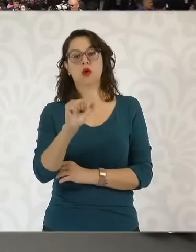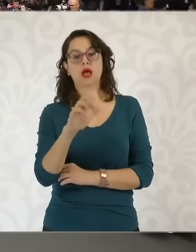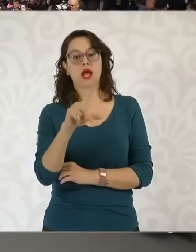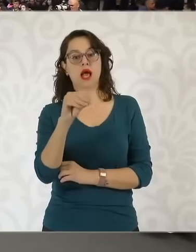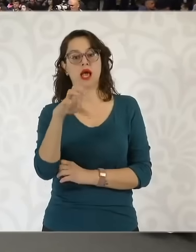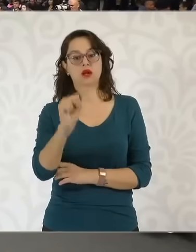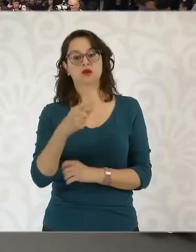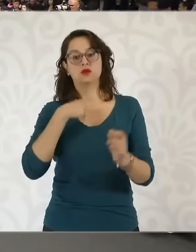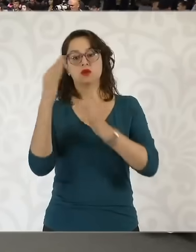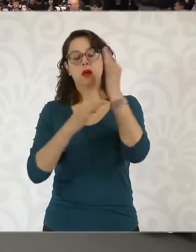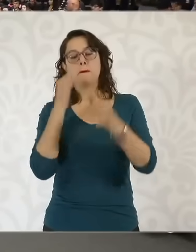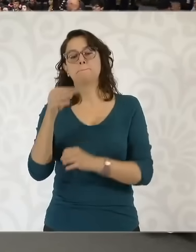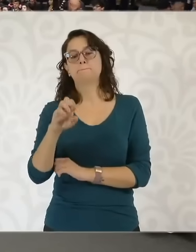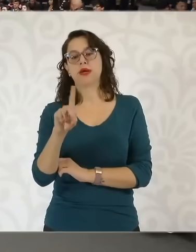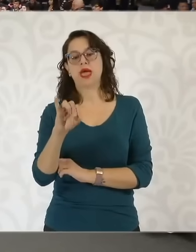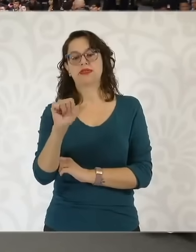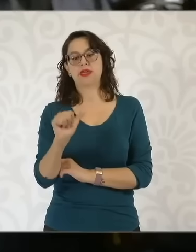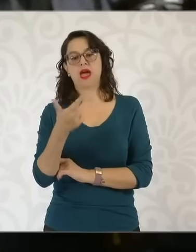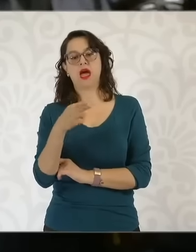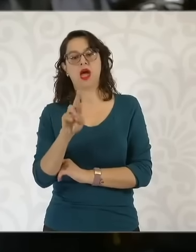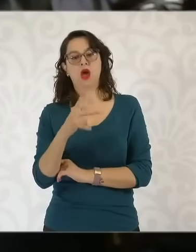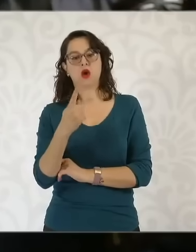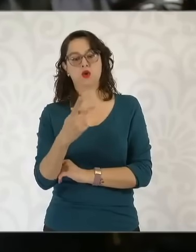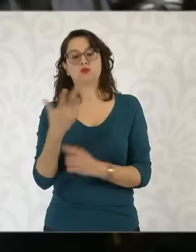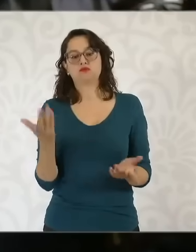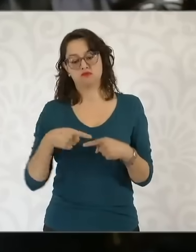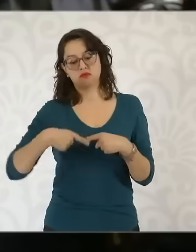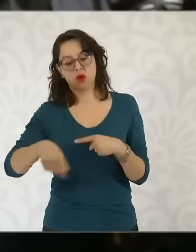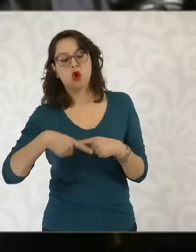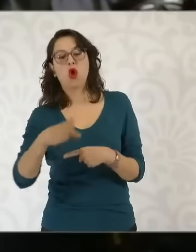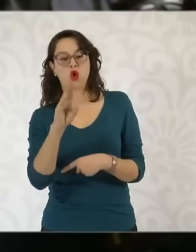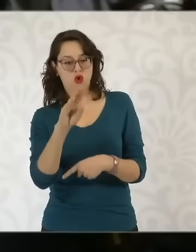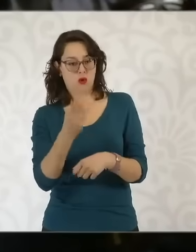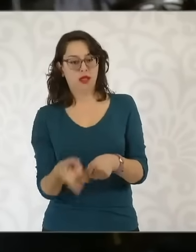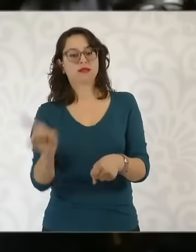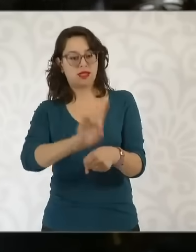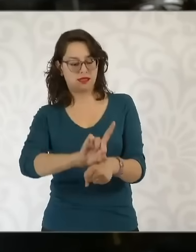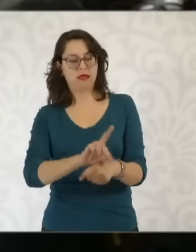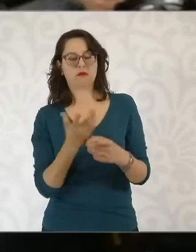se logra esta prórroga de 90 días, pero ¿qué pasa con los otros productos? El jitomate, el acero,